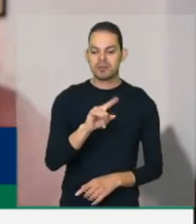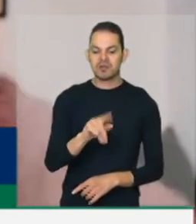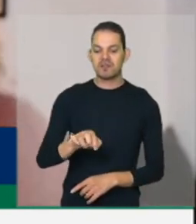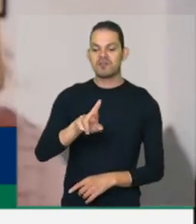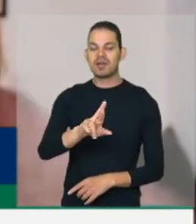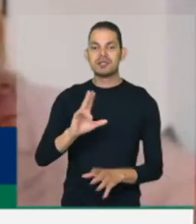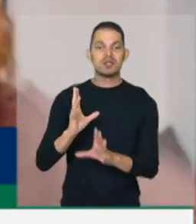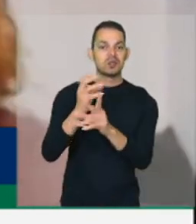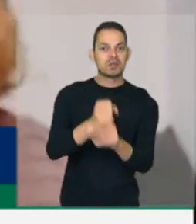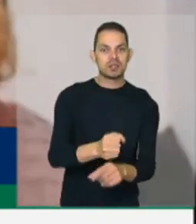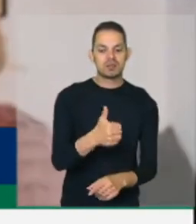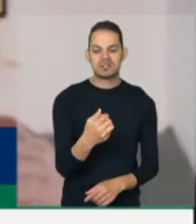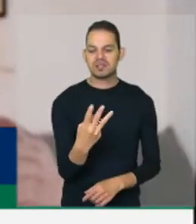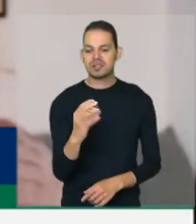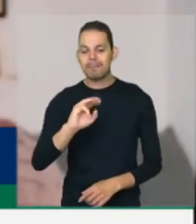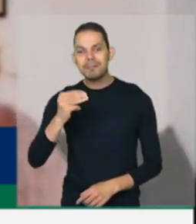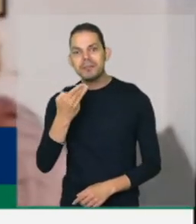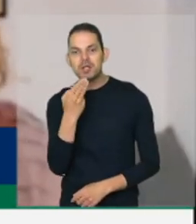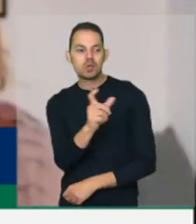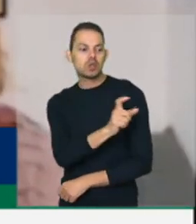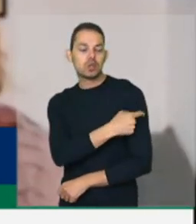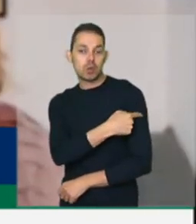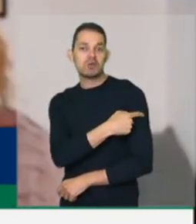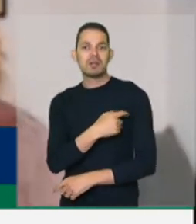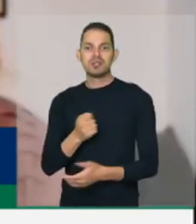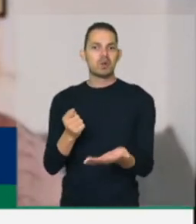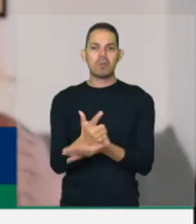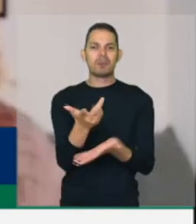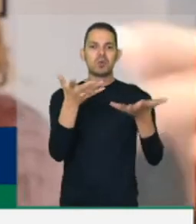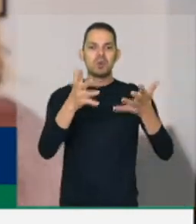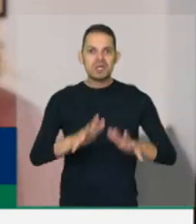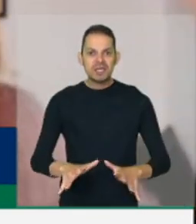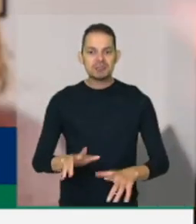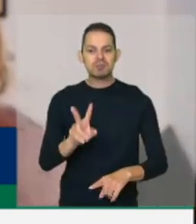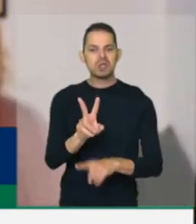MILHÕES DE DOSES DE VACINAS. PARA O POVO BRASILEIRO, 130 MILHÕES DE DOSES, REPITO